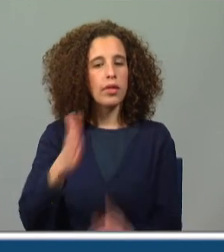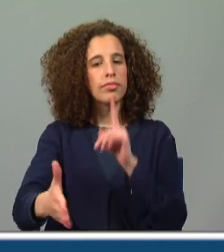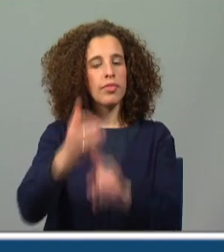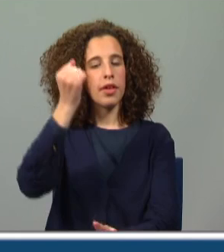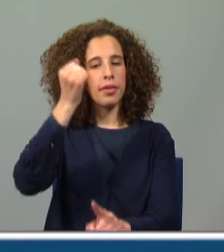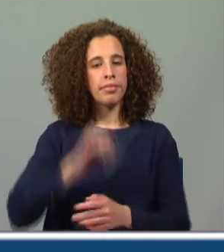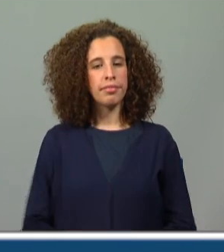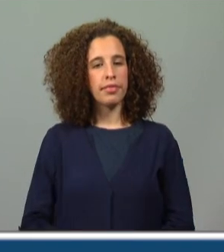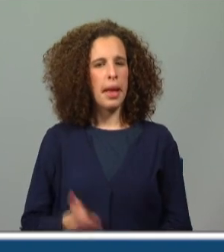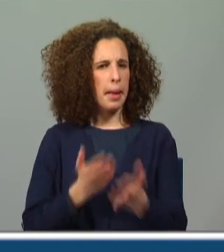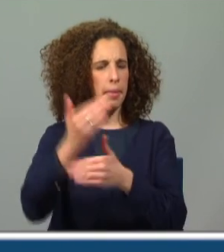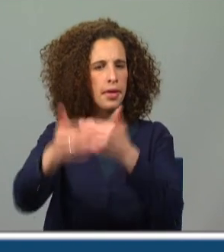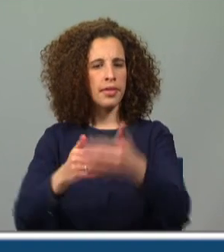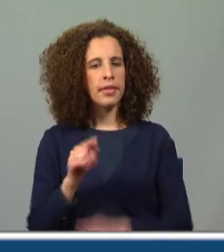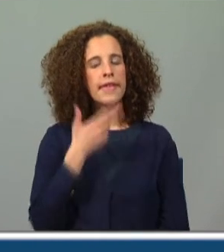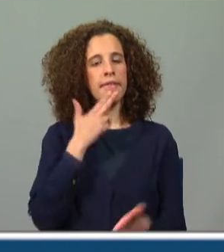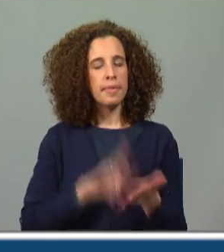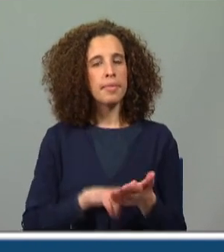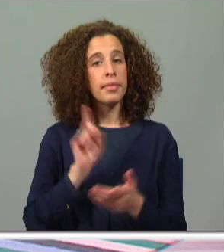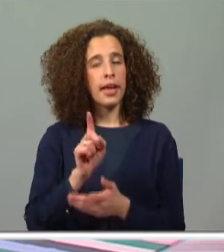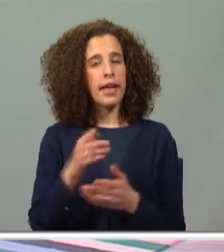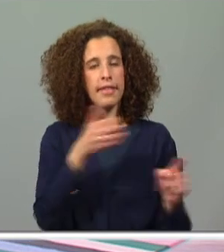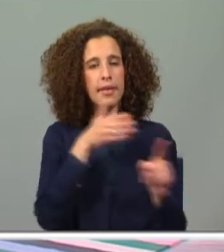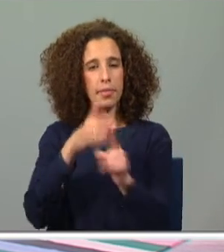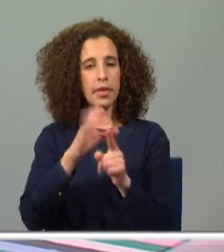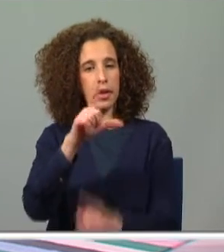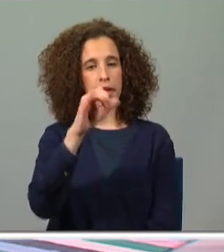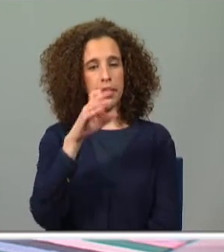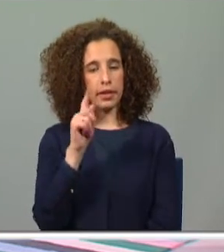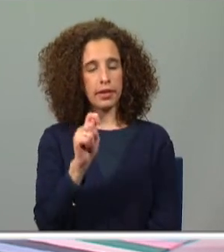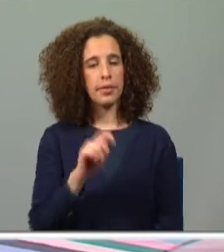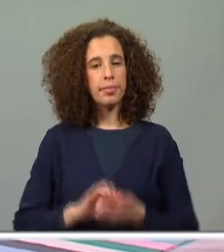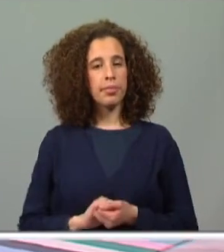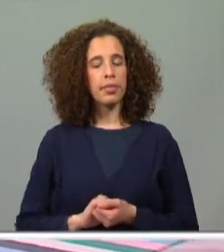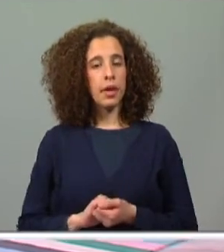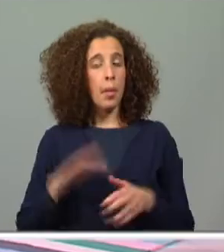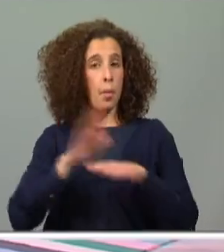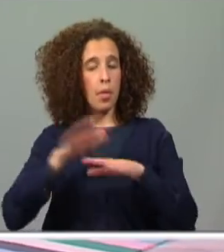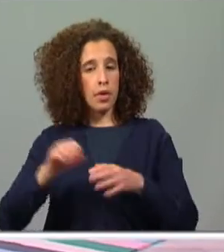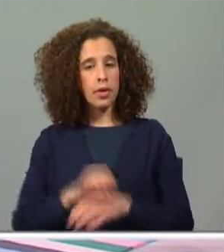alcançada é passageira É verdade é essa que por isso mesmo por ter essa 成就稍縱即逝 這是真的這就是為什麼擁有這個